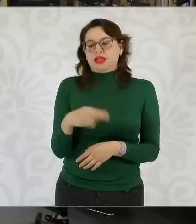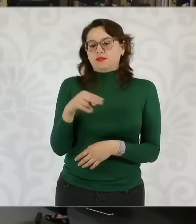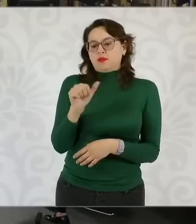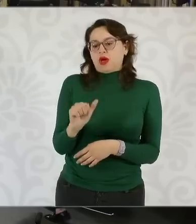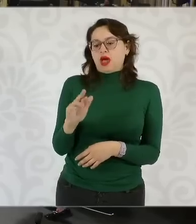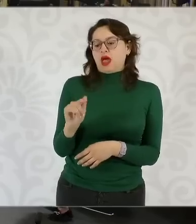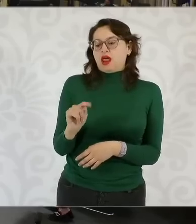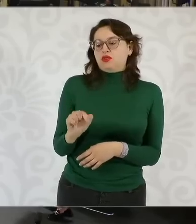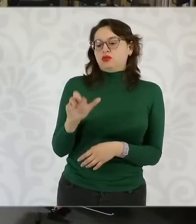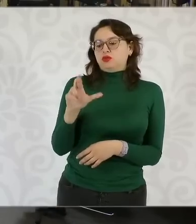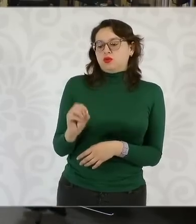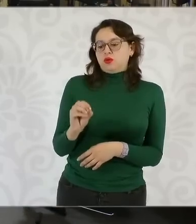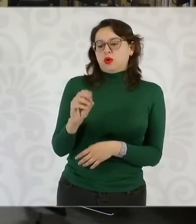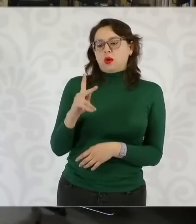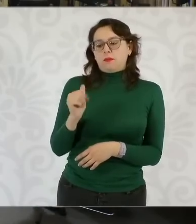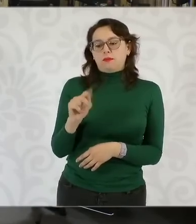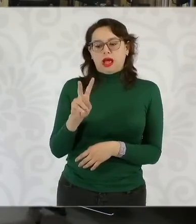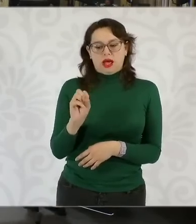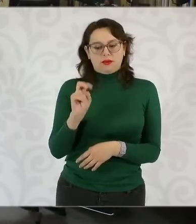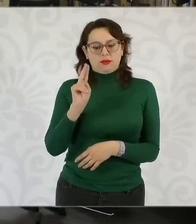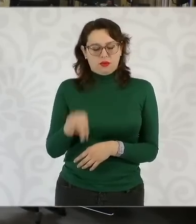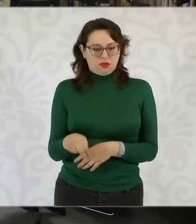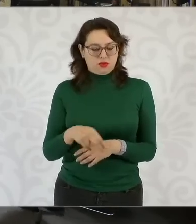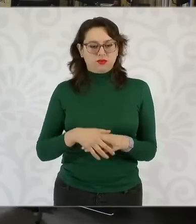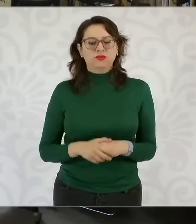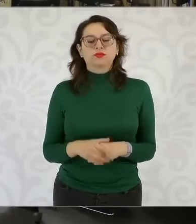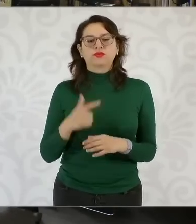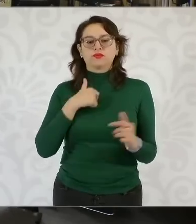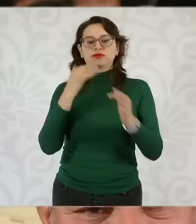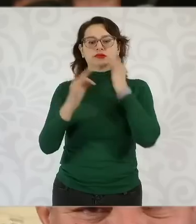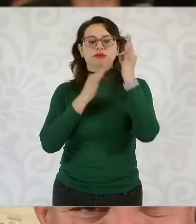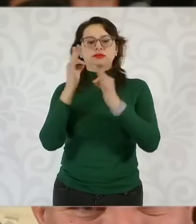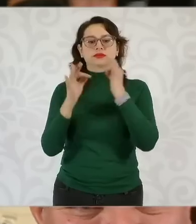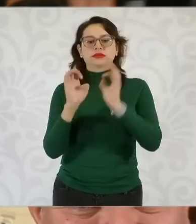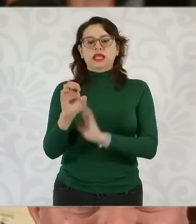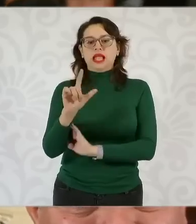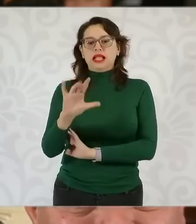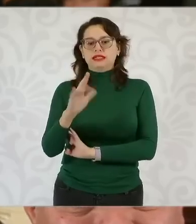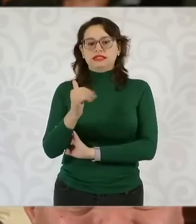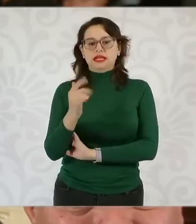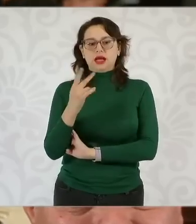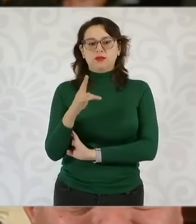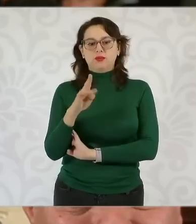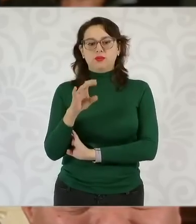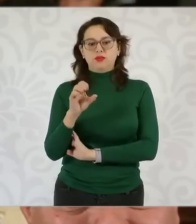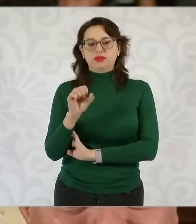efecto colateral es preguntarle De qué manera Home Depot va a aprovechar toda la infraestructura que